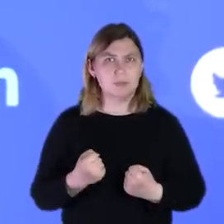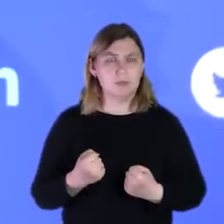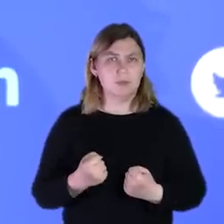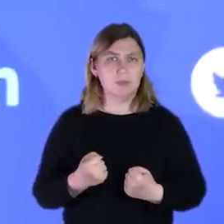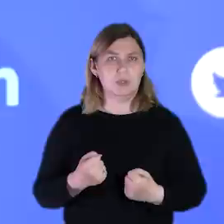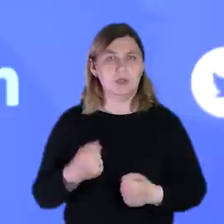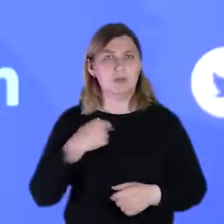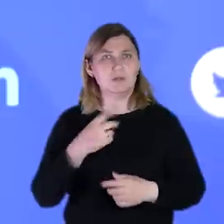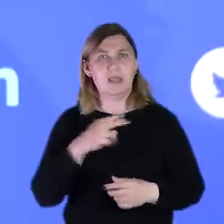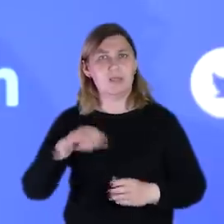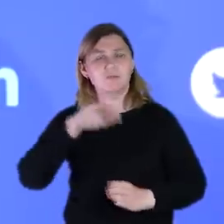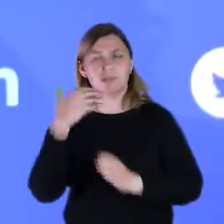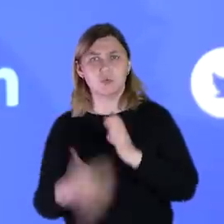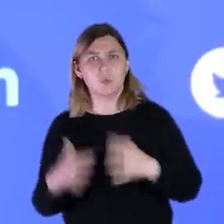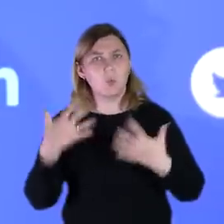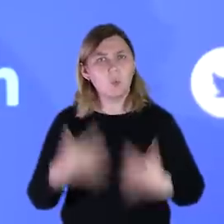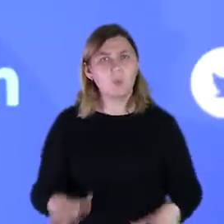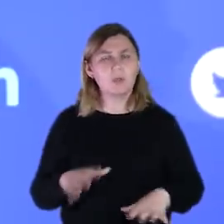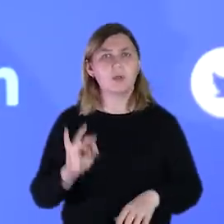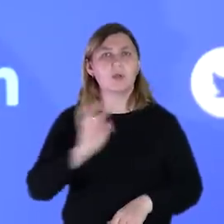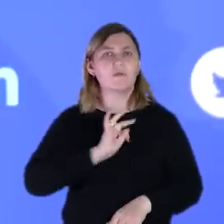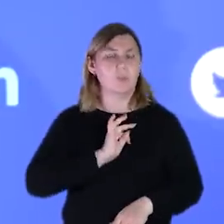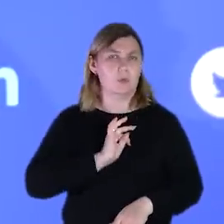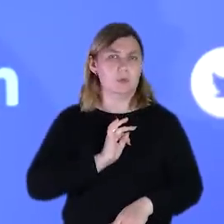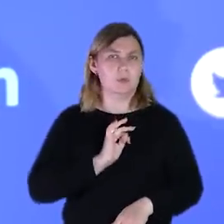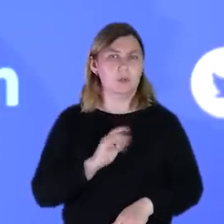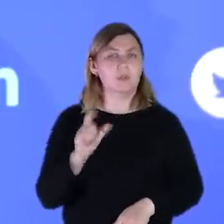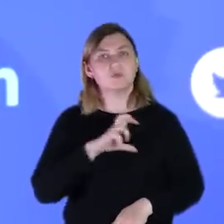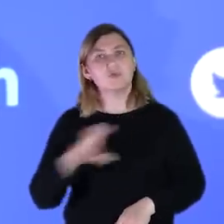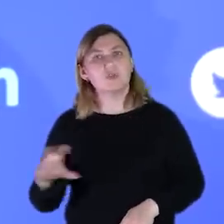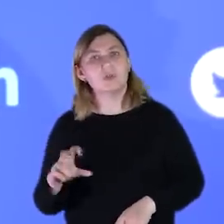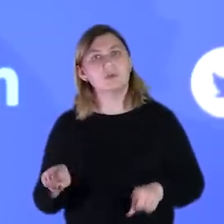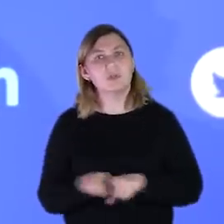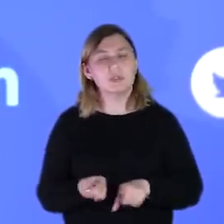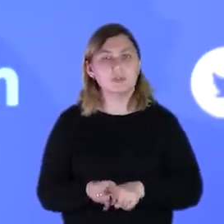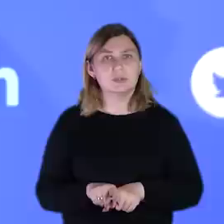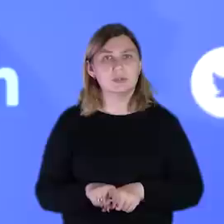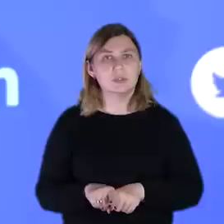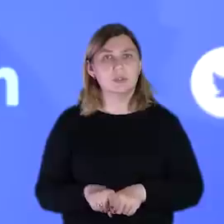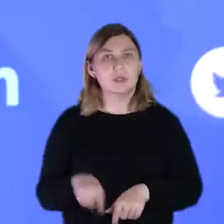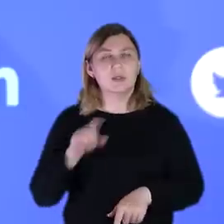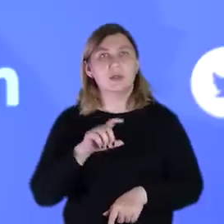nie sprzeniewierzyć tym kwestiom, które z tym się wiążą; czy też za przysłowiowe